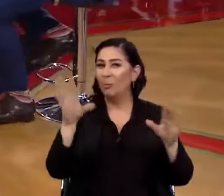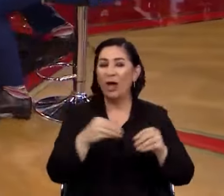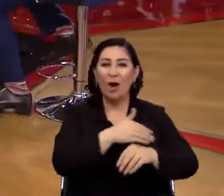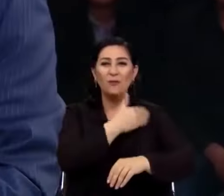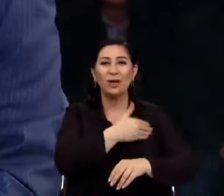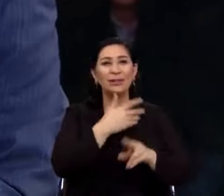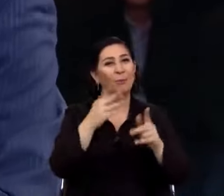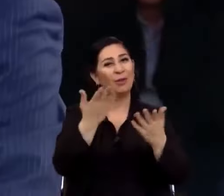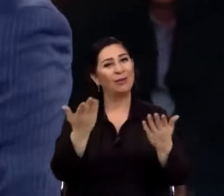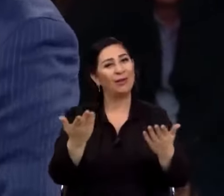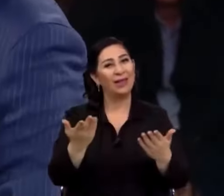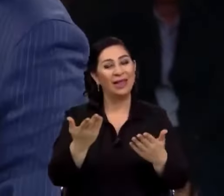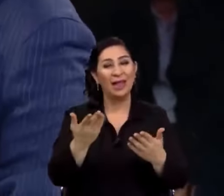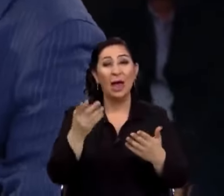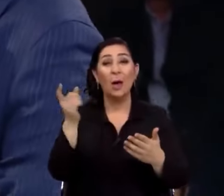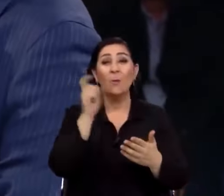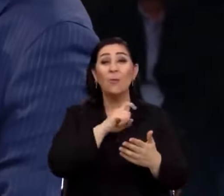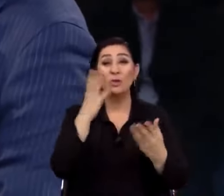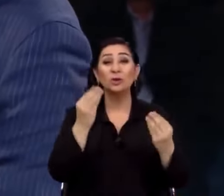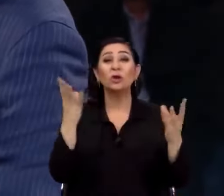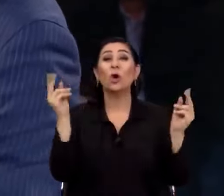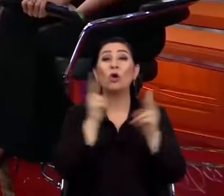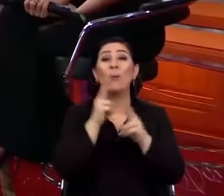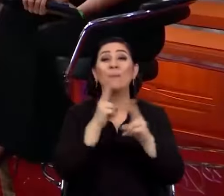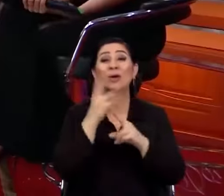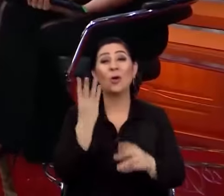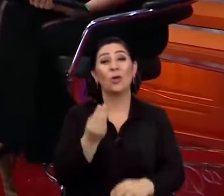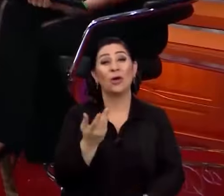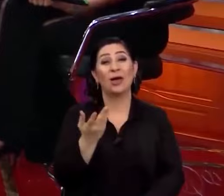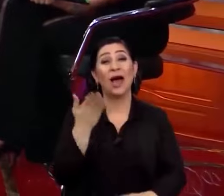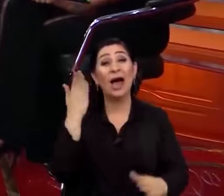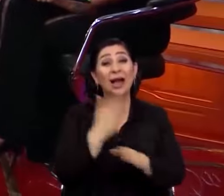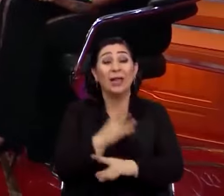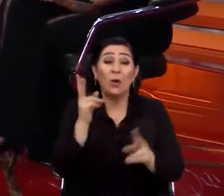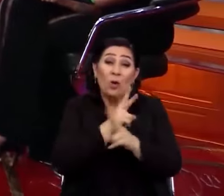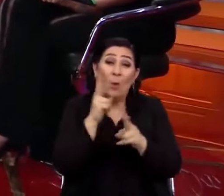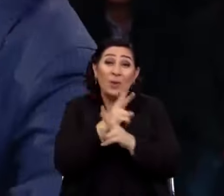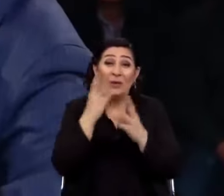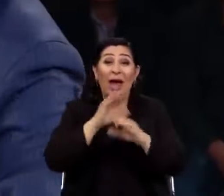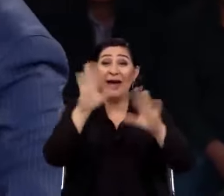Hayır detone olursan çok komik oluyor ya hakikaten komik oluyor Herkes H diye